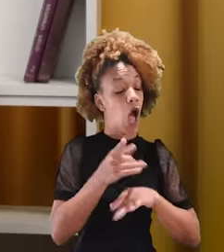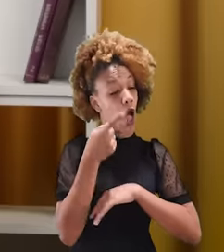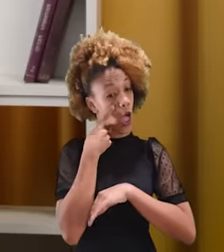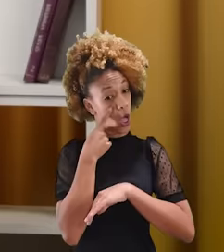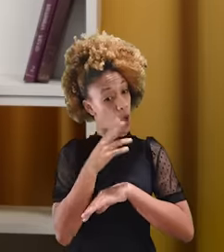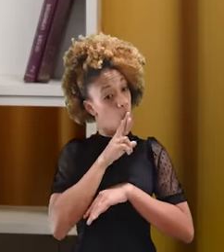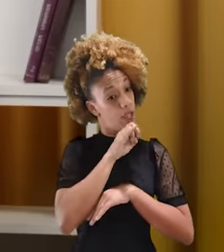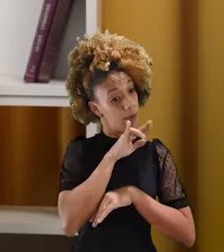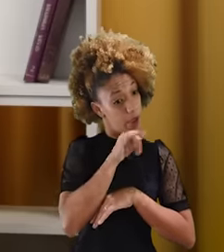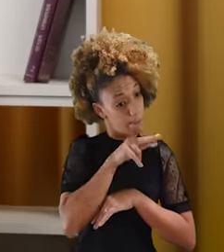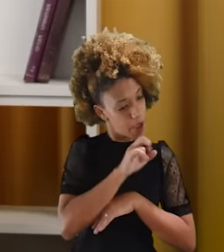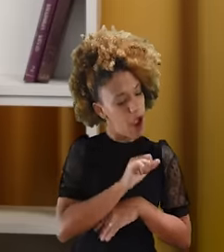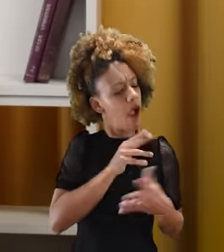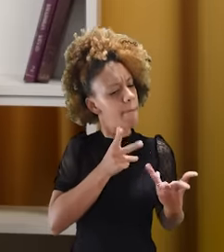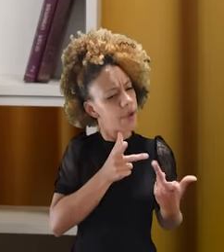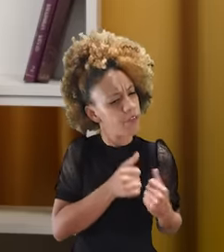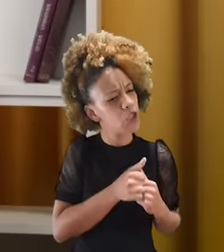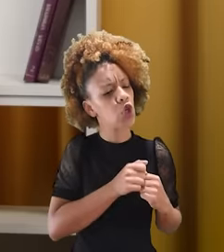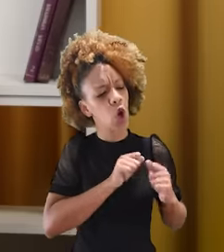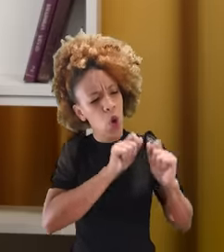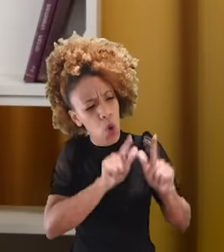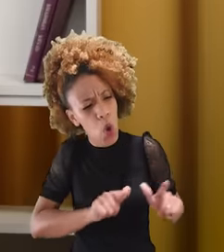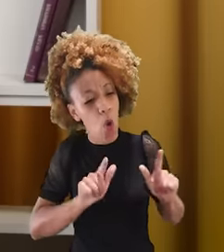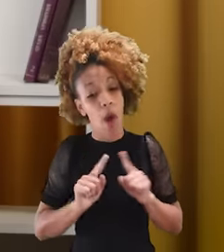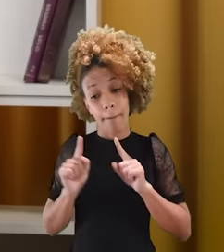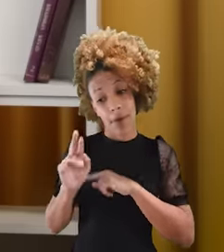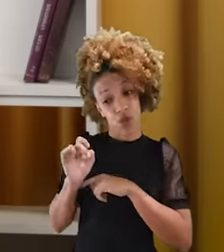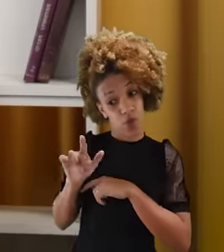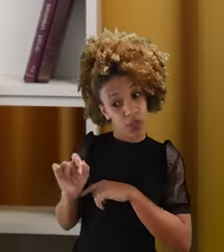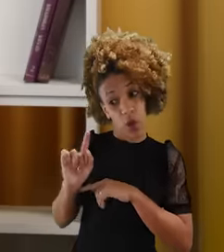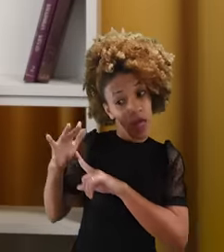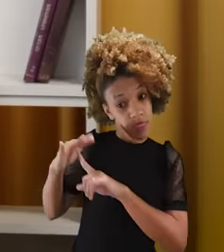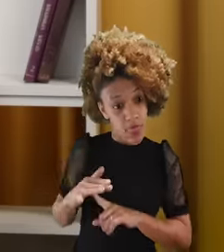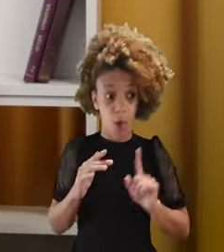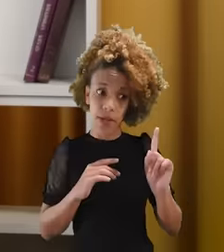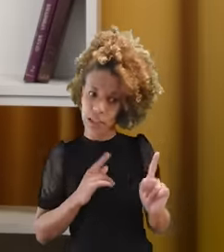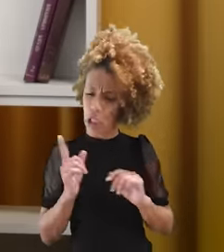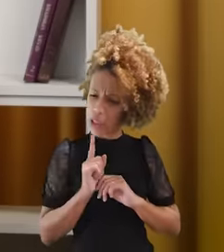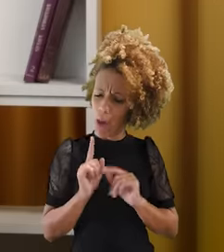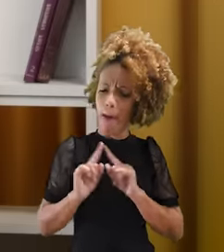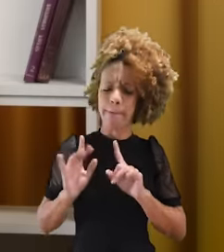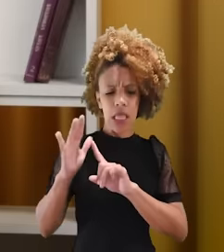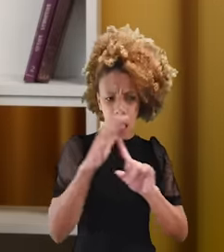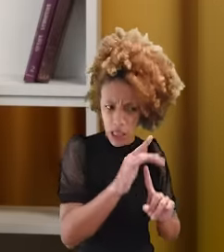Ribamar ele é incrível já fez muitos gols porém o Ronaldo não desmerecendo o Ribamar fez mais gols